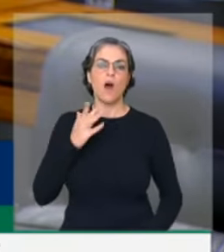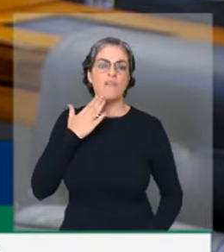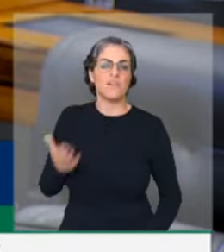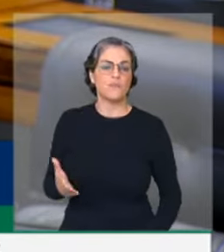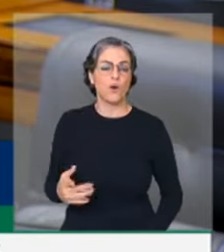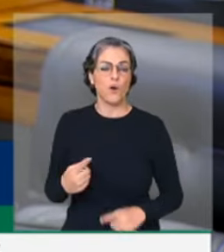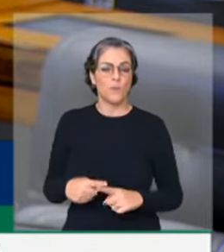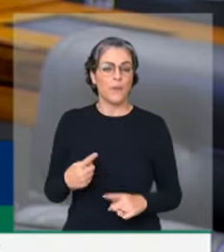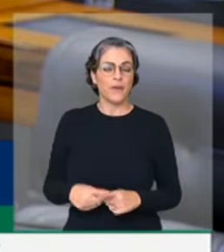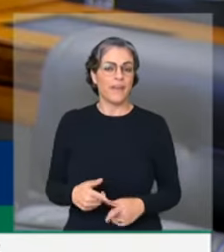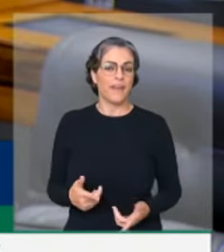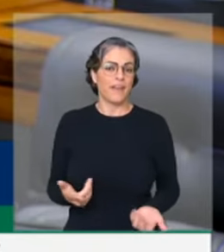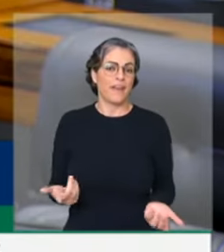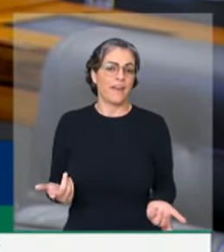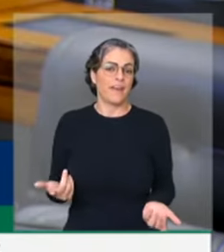ENCAMINHO E PEÇO O SKFAERR AMENT DA DISCUSSÃO.... E